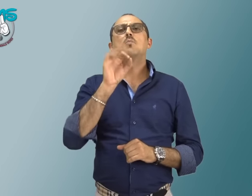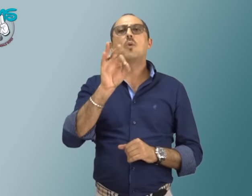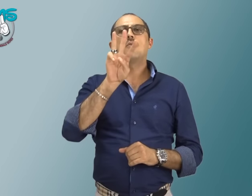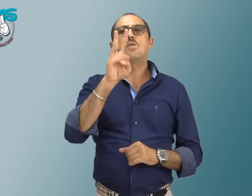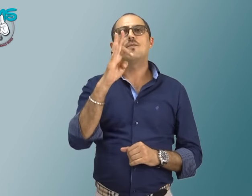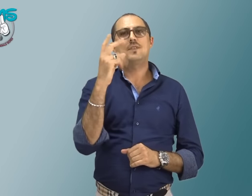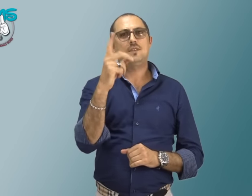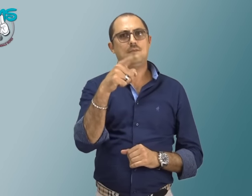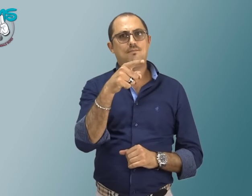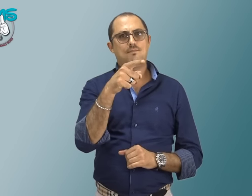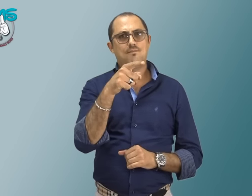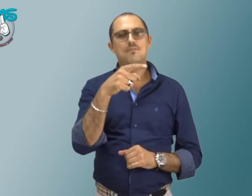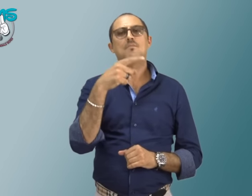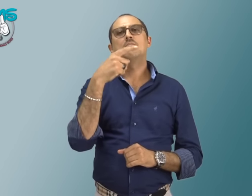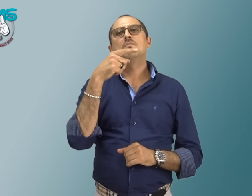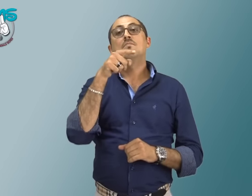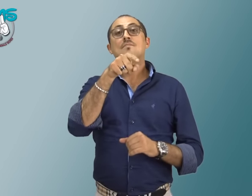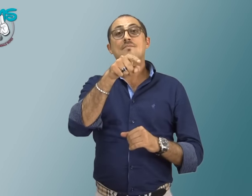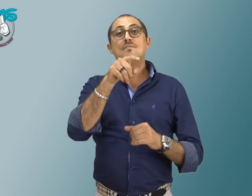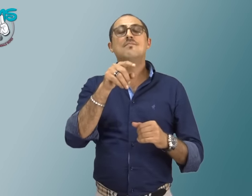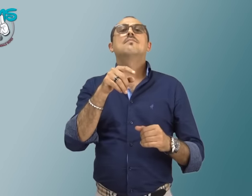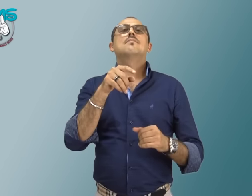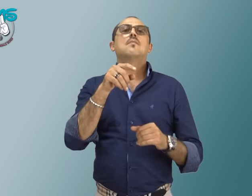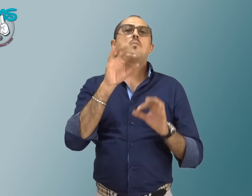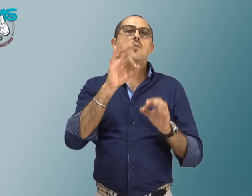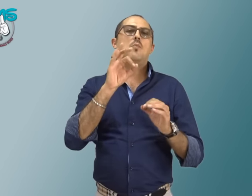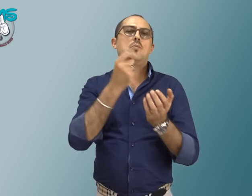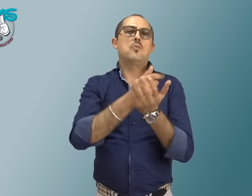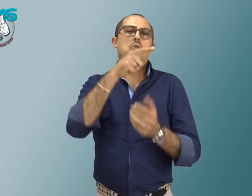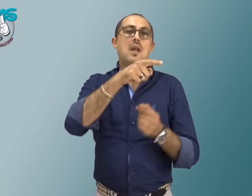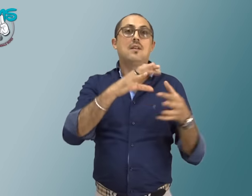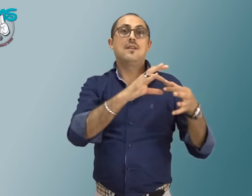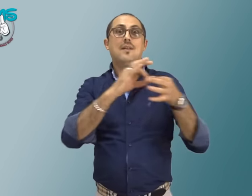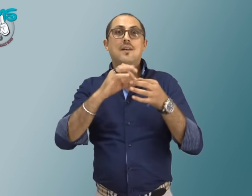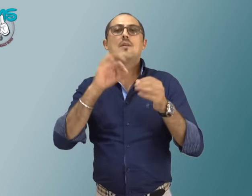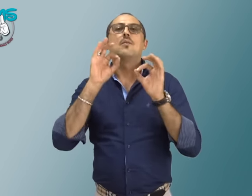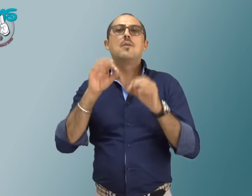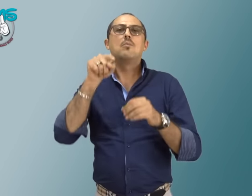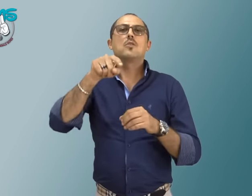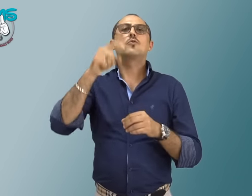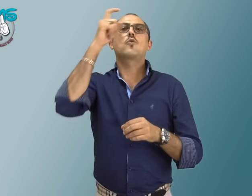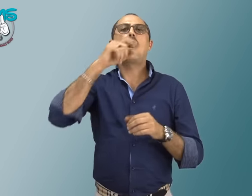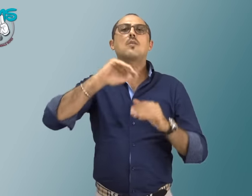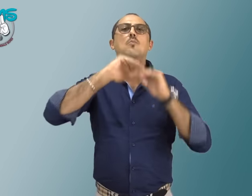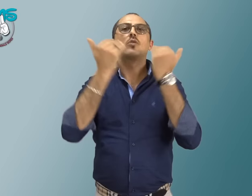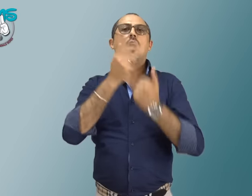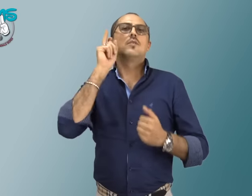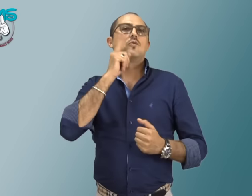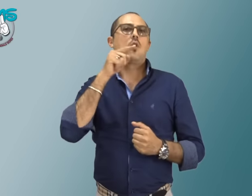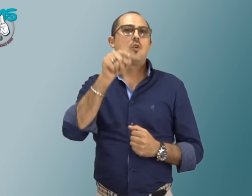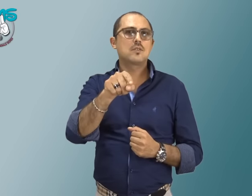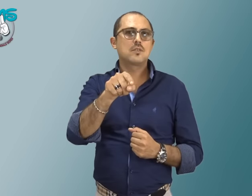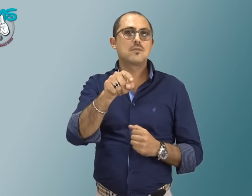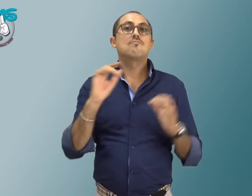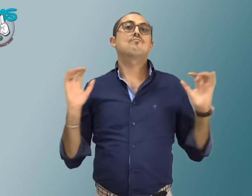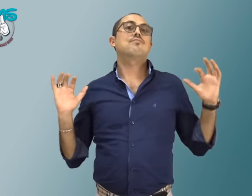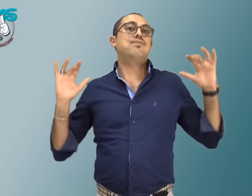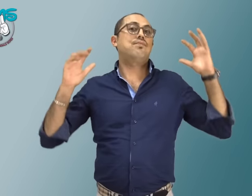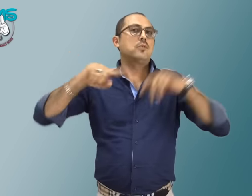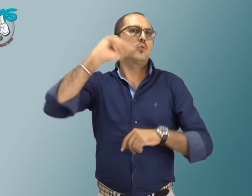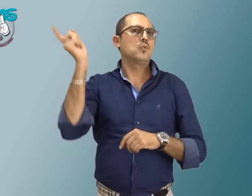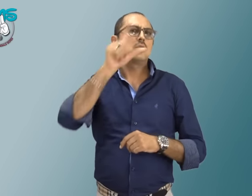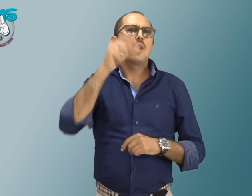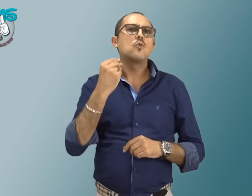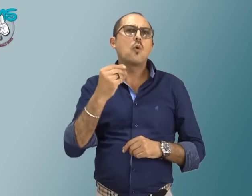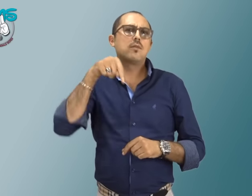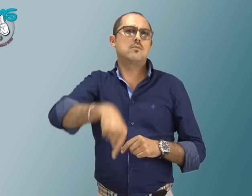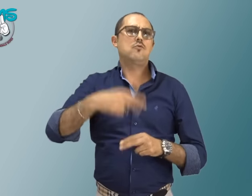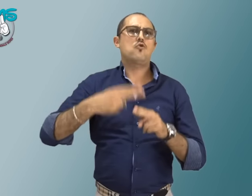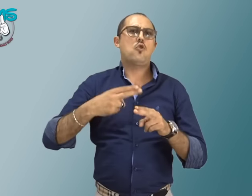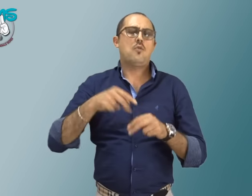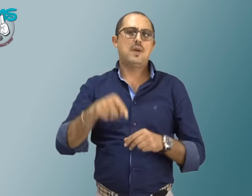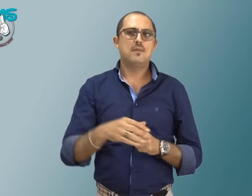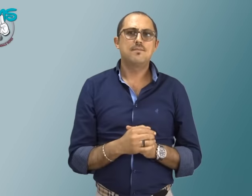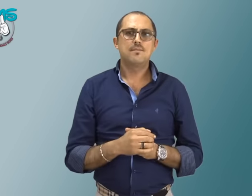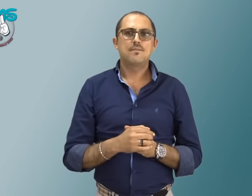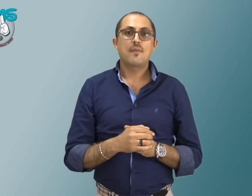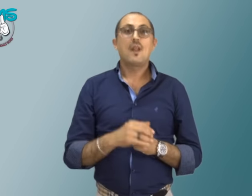fondazione della WFD (Federazione Mondiale dei Sordi) in concomittanza della Giornata Mondiale del Sordo di cui i sordi verranno a Roma proveniente da tutta Italia.